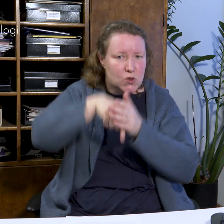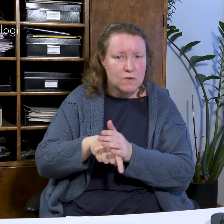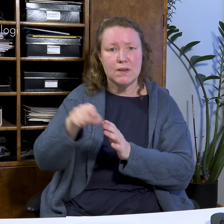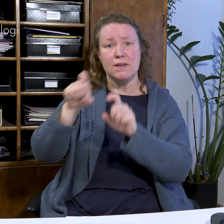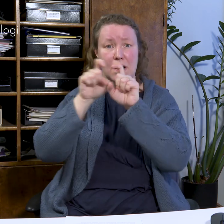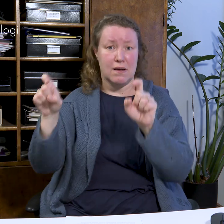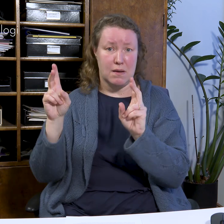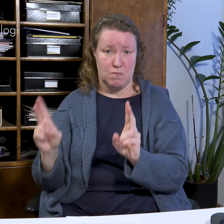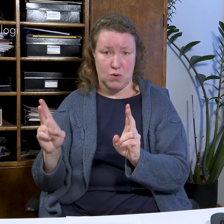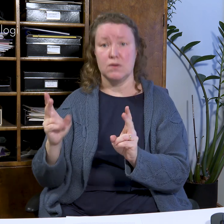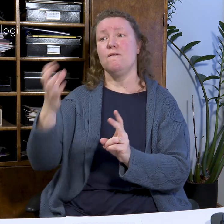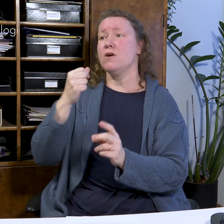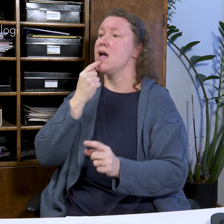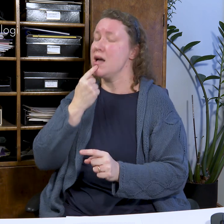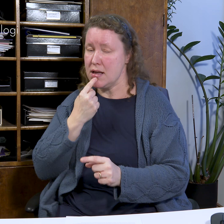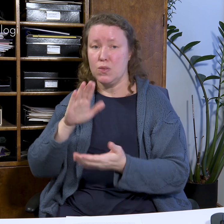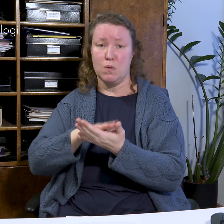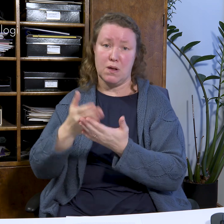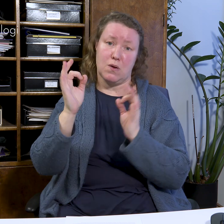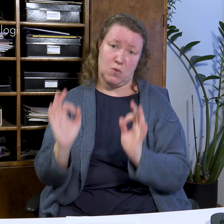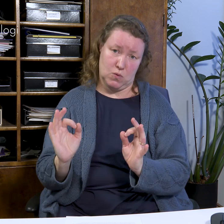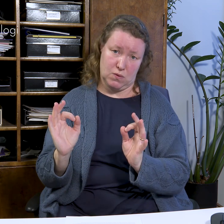erikoistuneiden tulkkien rinki käytössä.